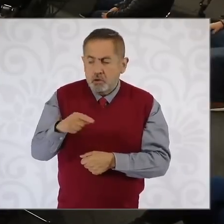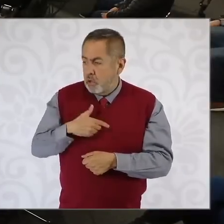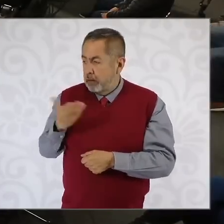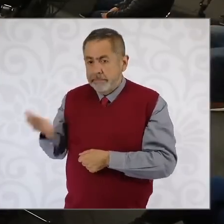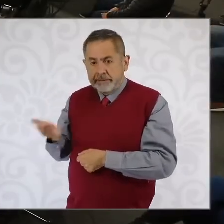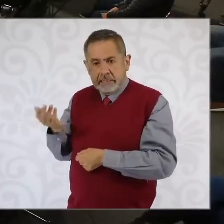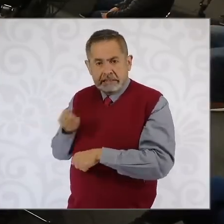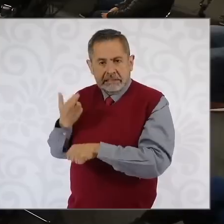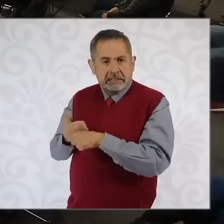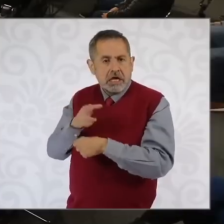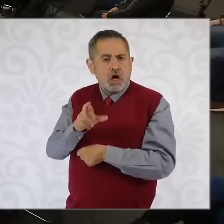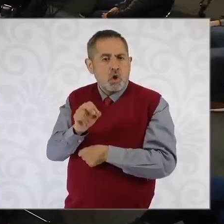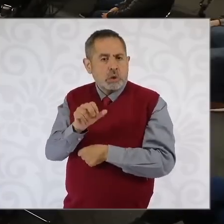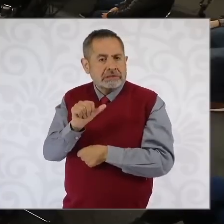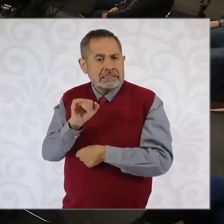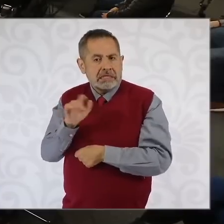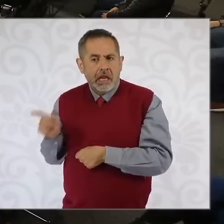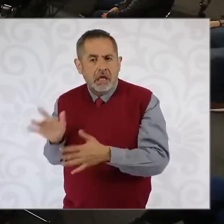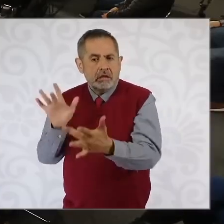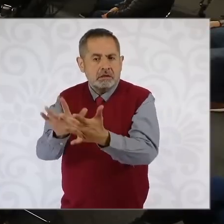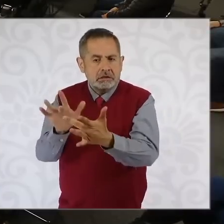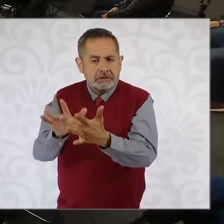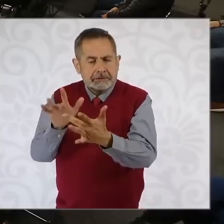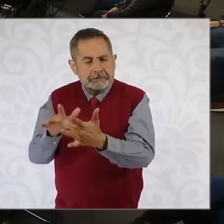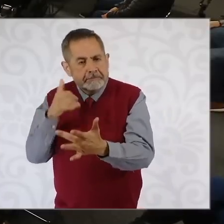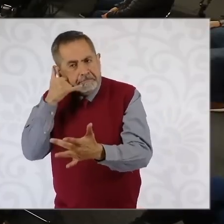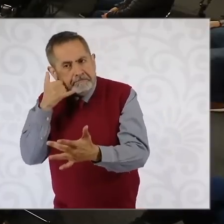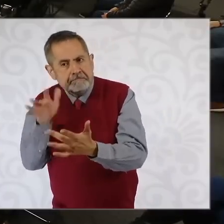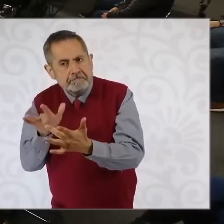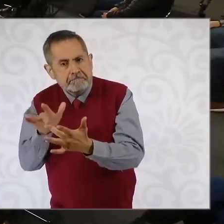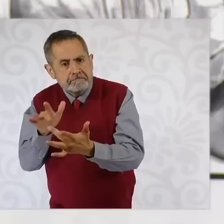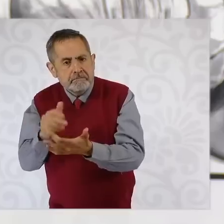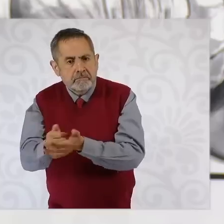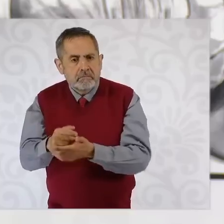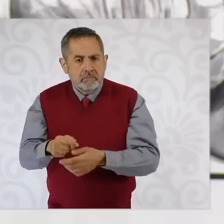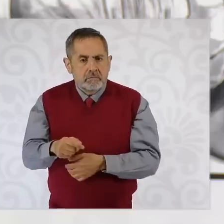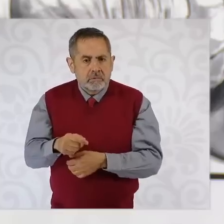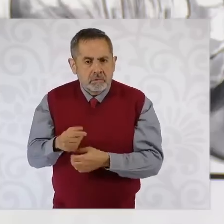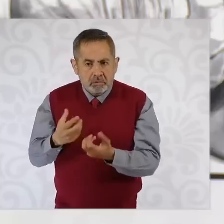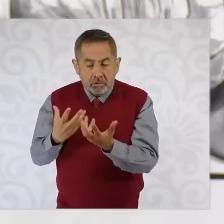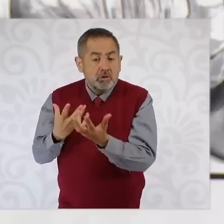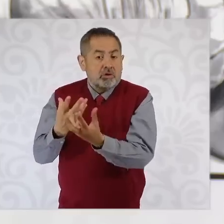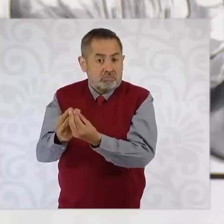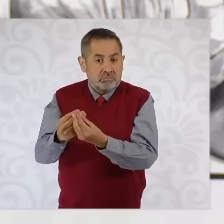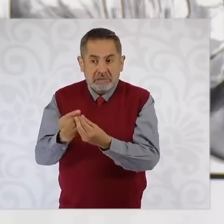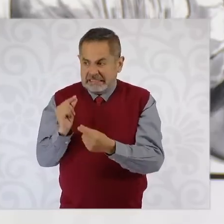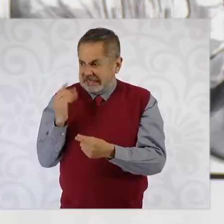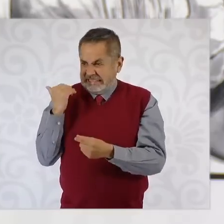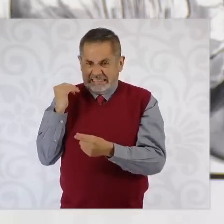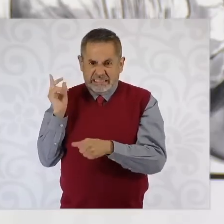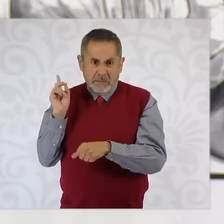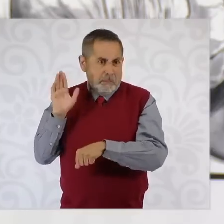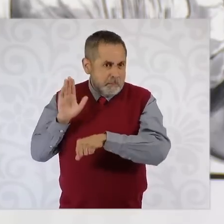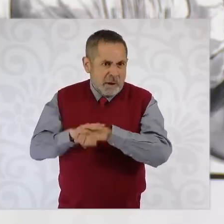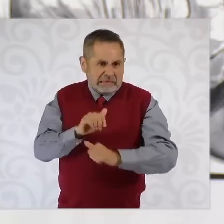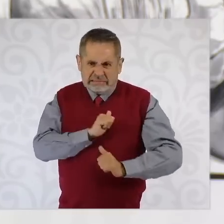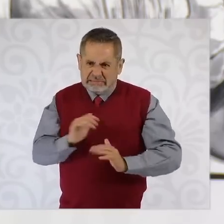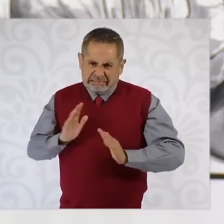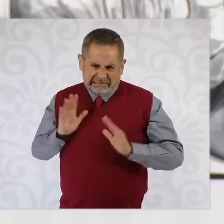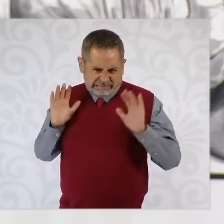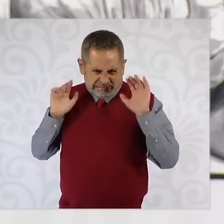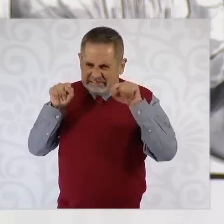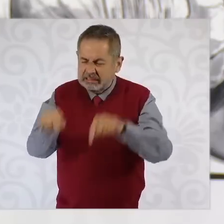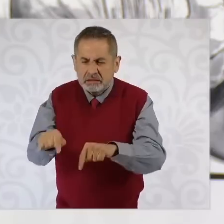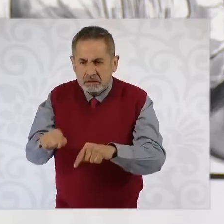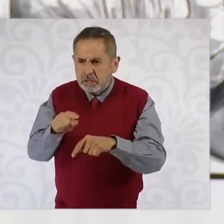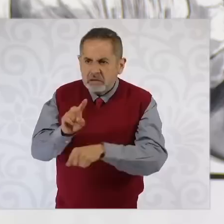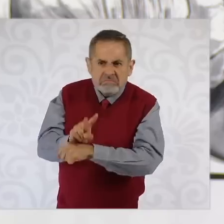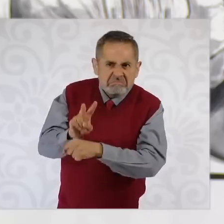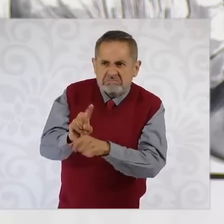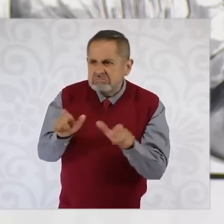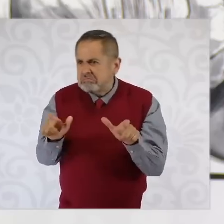rosela que entrara en contacto con ellos se hizo un refuerzo en Sinaloa Hace unos días Eh Y diario